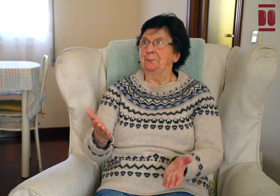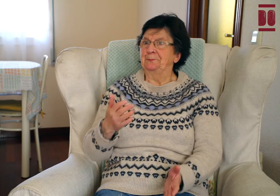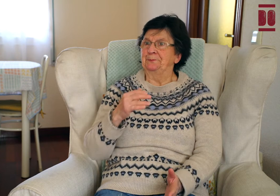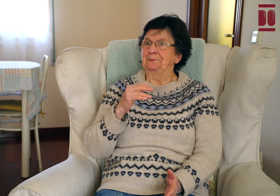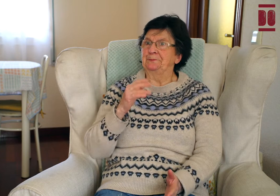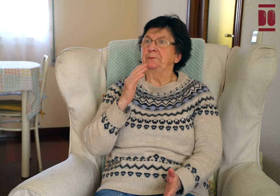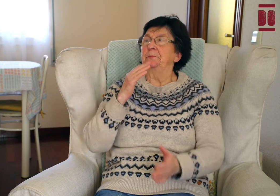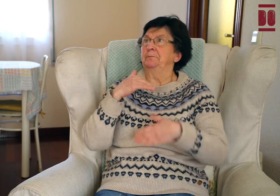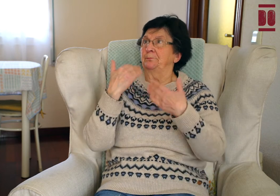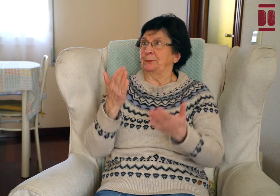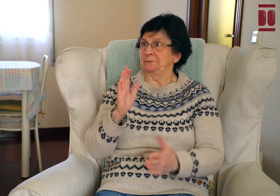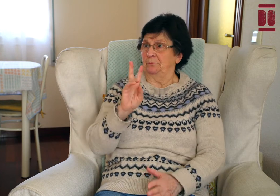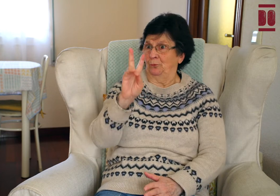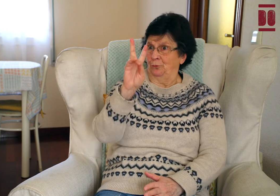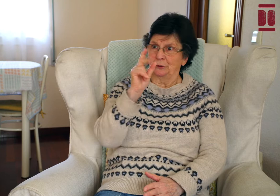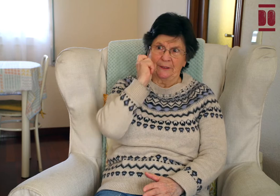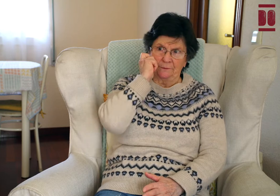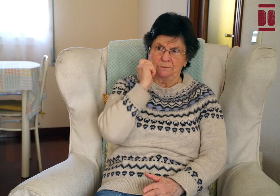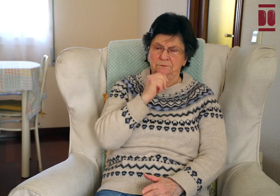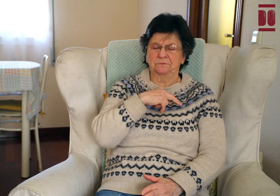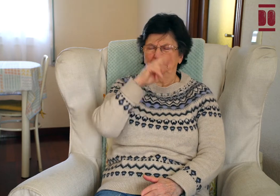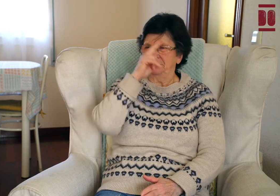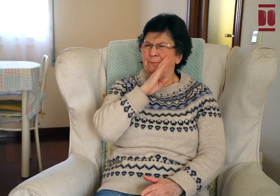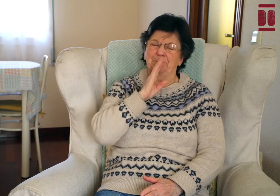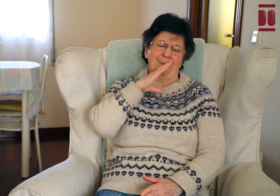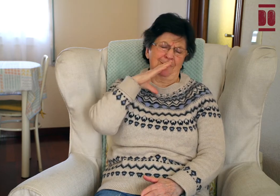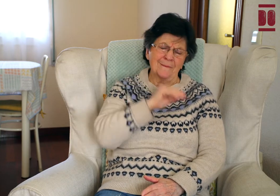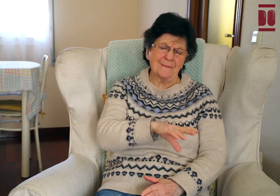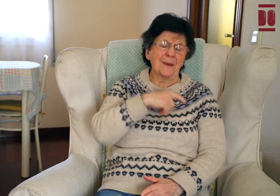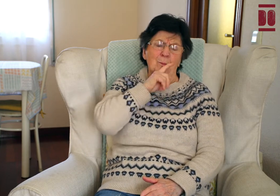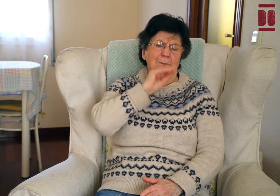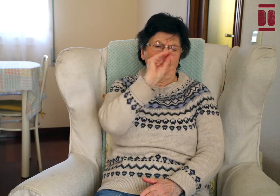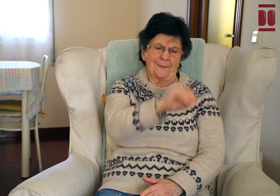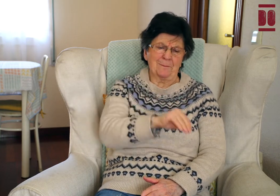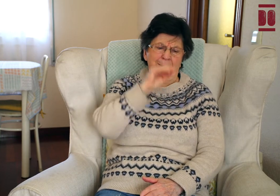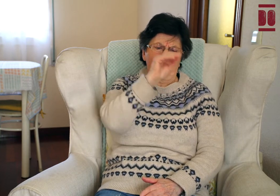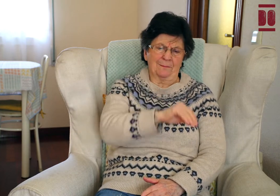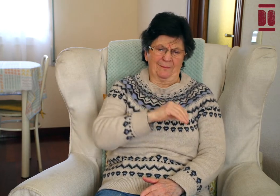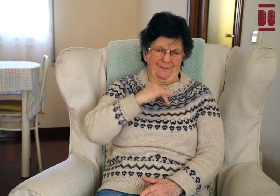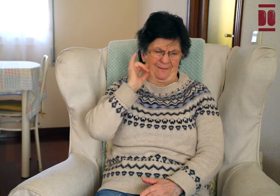Bueno, de niña, con dos años, mis